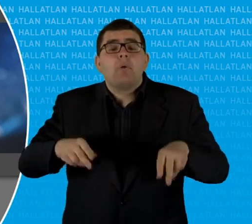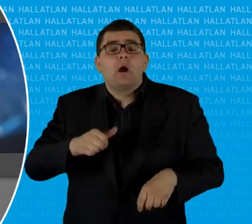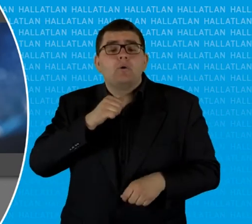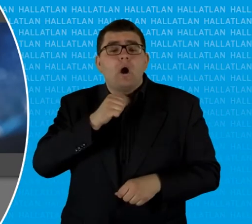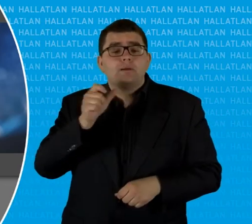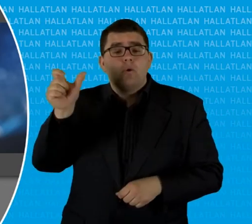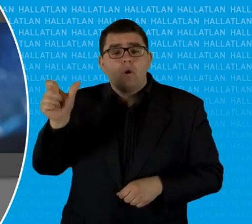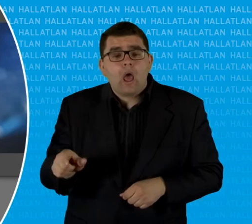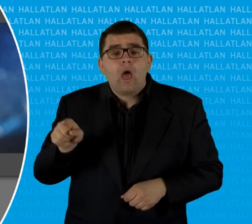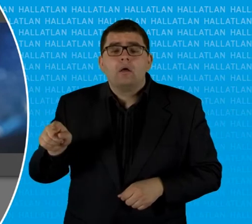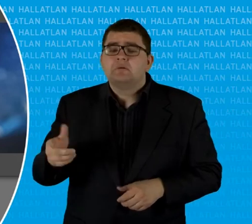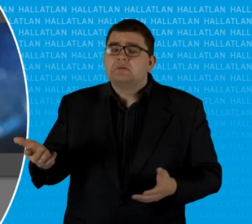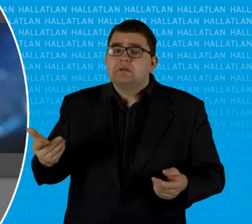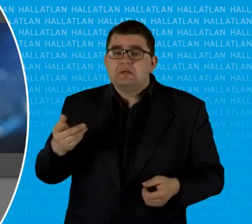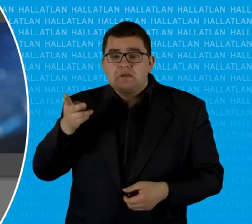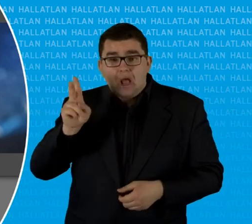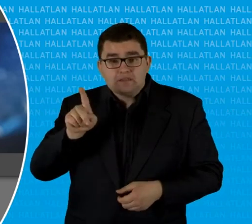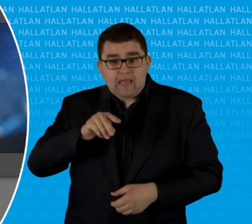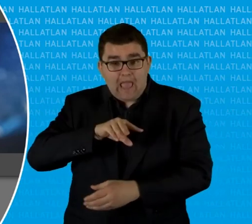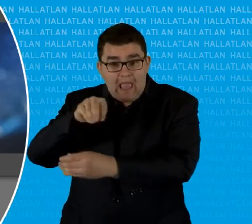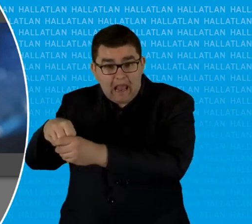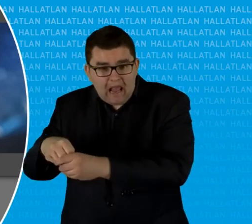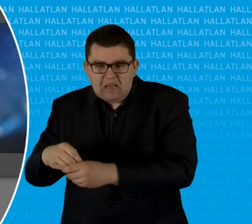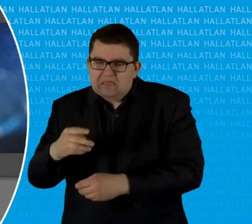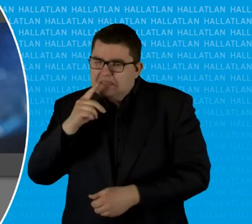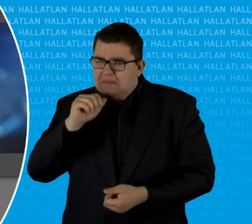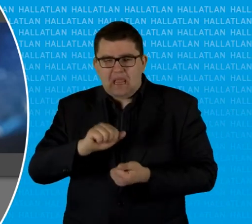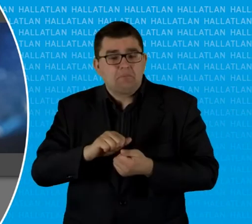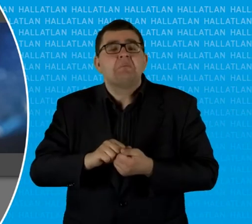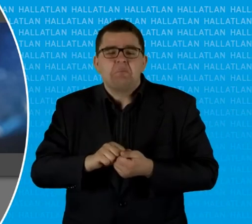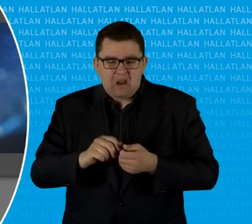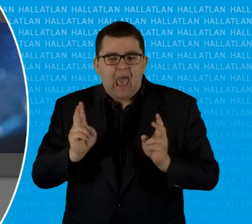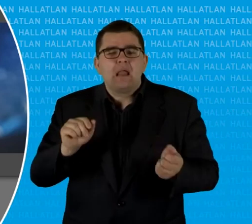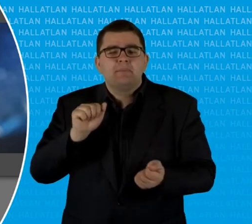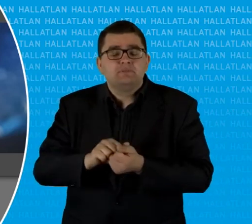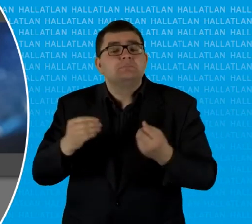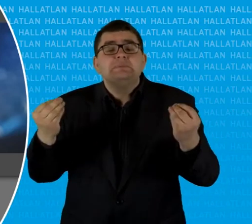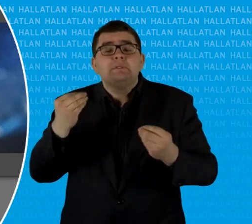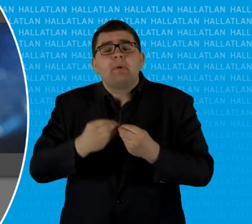Guardiola számára nem lenne teljesen idegen terep Katar.